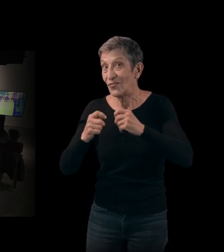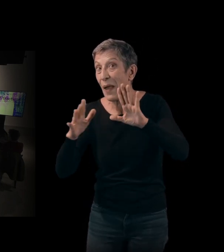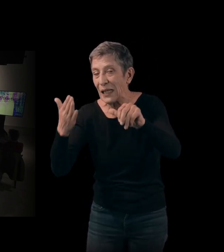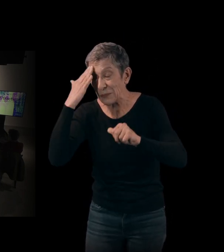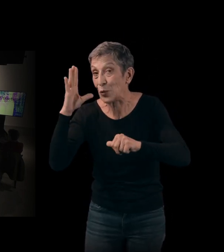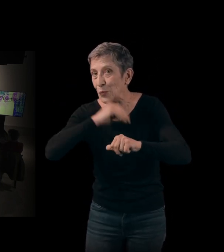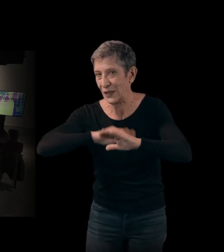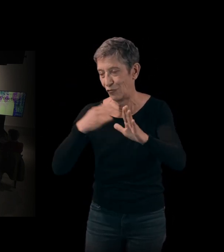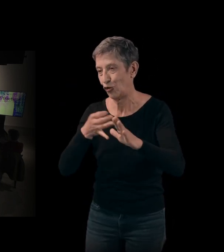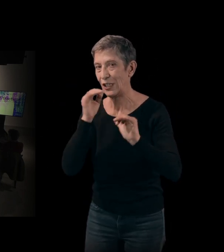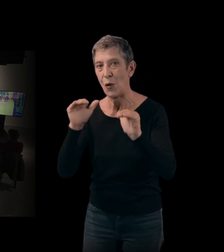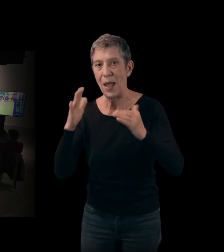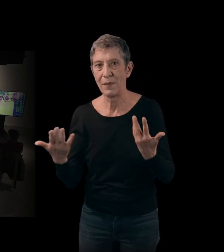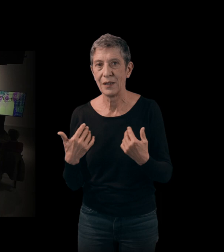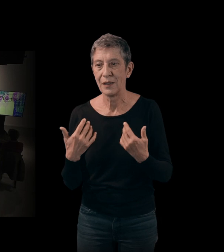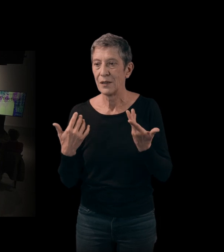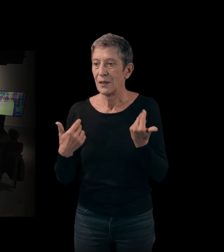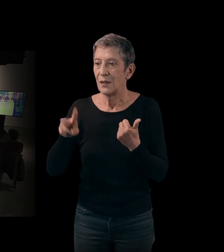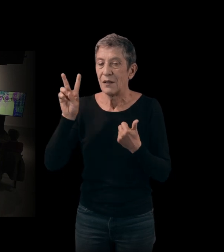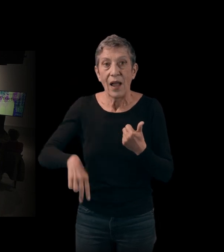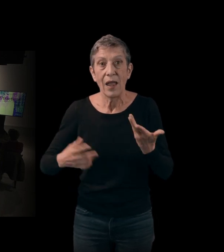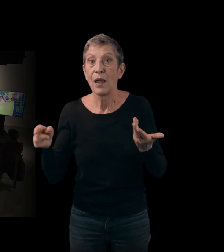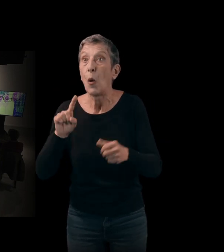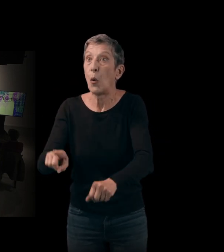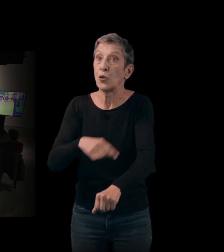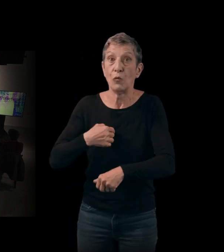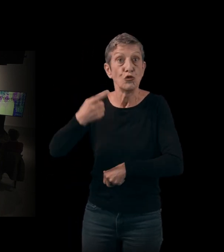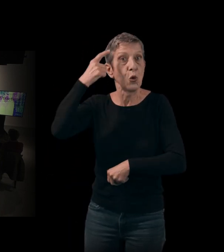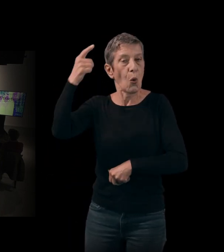c'est "Longtemps, j’ai cru que le chemin avait démarré entre les murs d’un bâtiment gris".